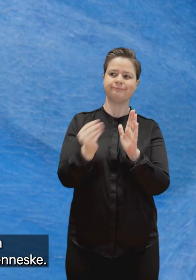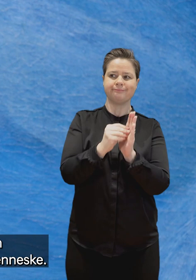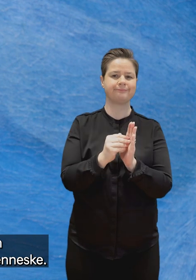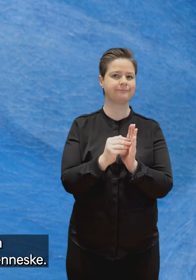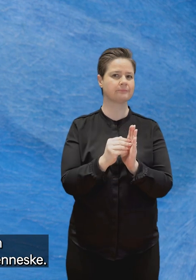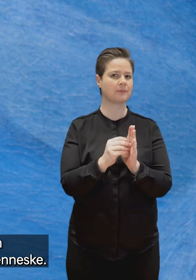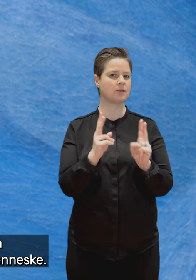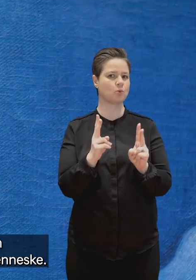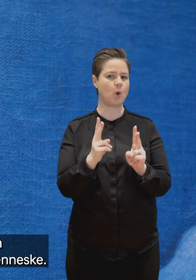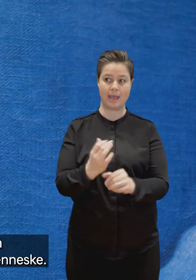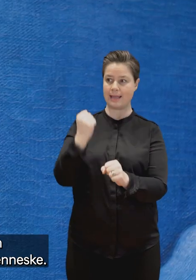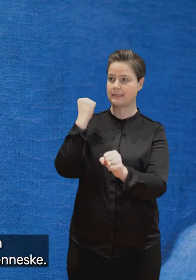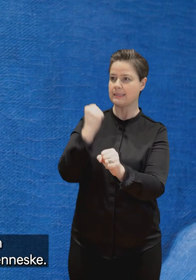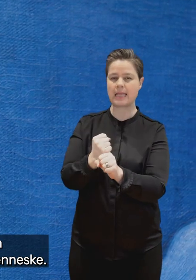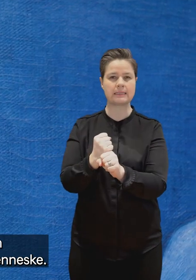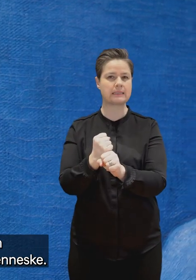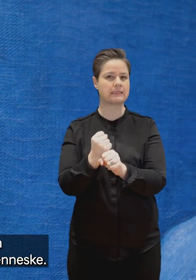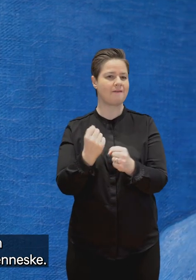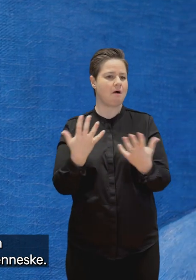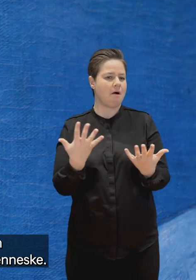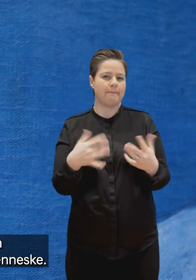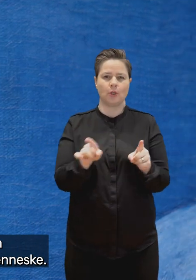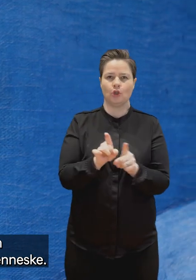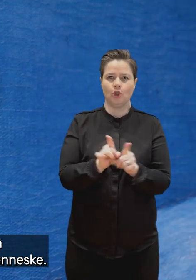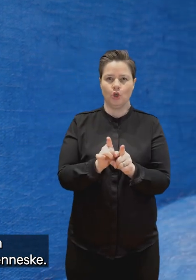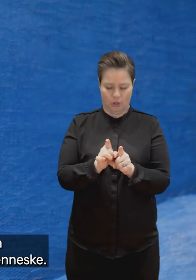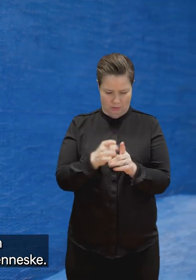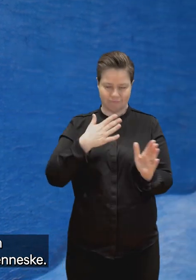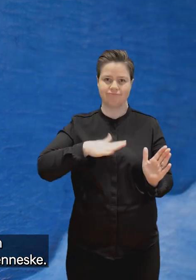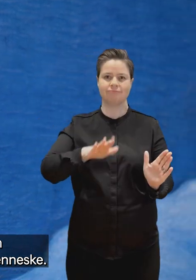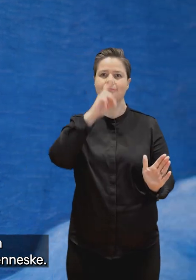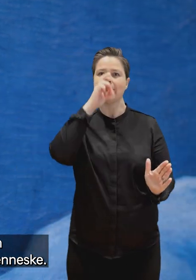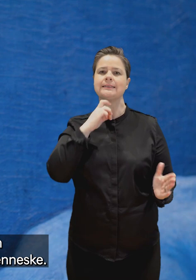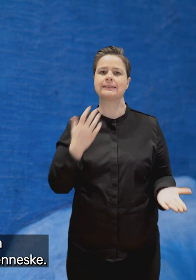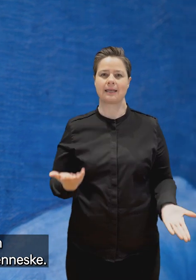Om eksistensen eller om hva det innebærer å være et menneske.